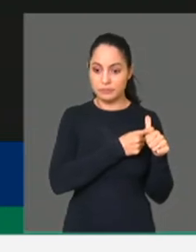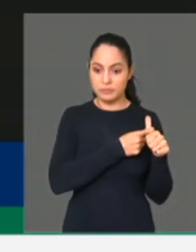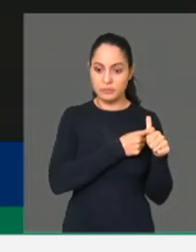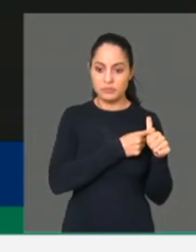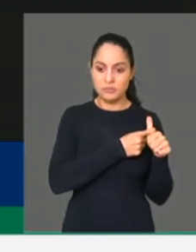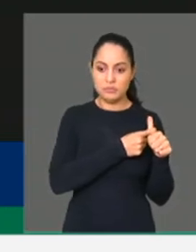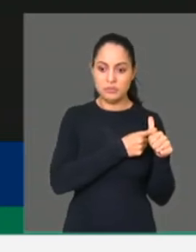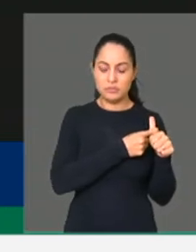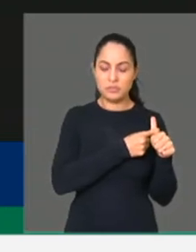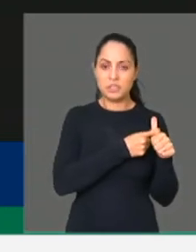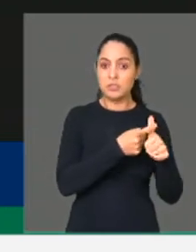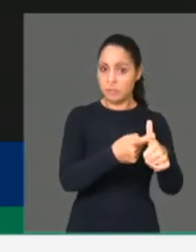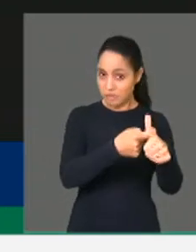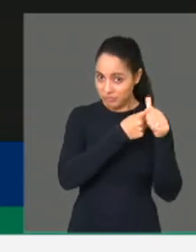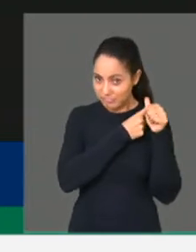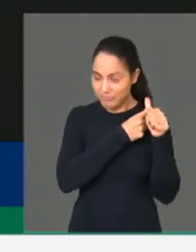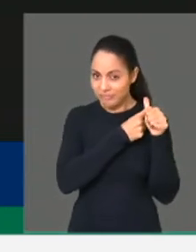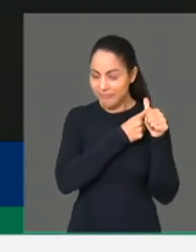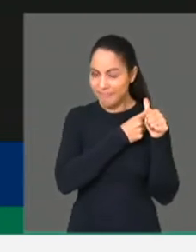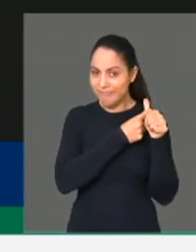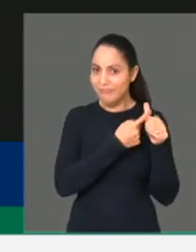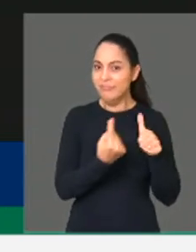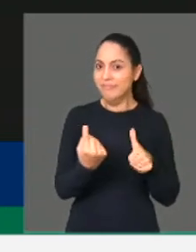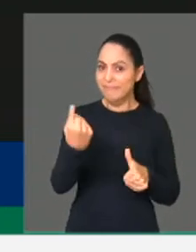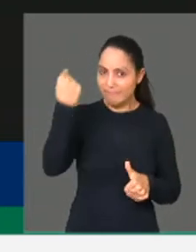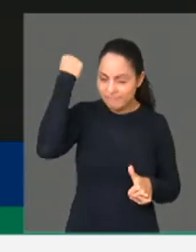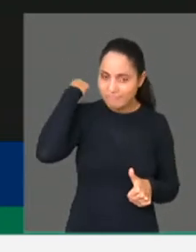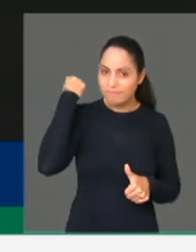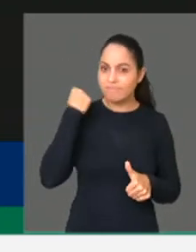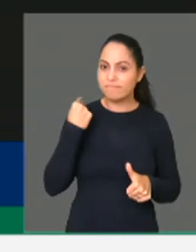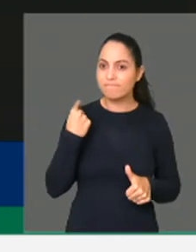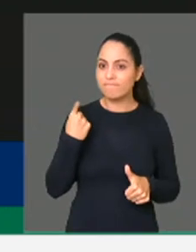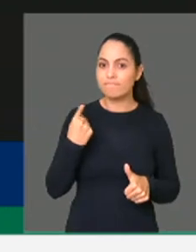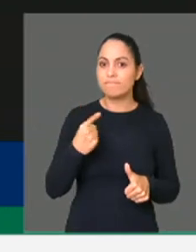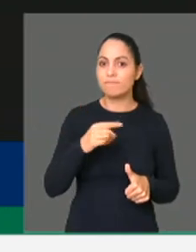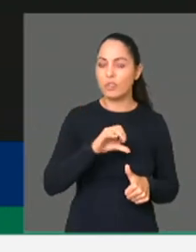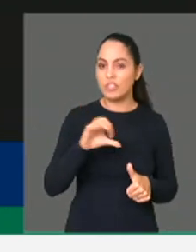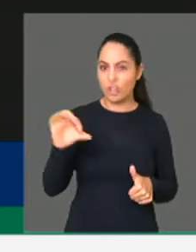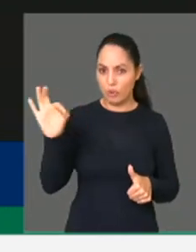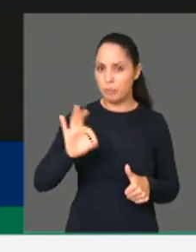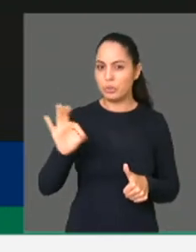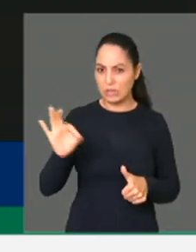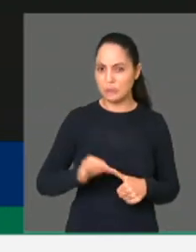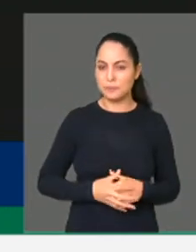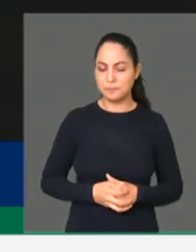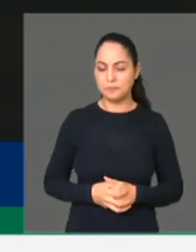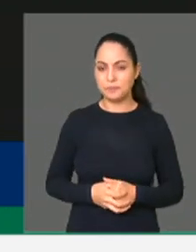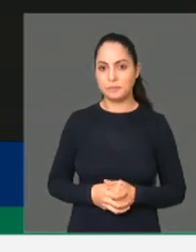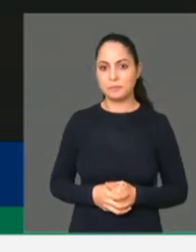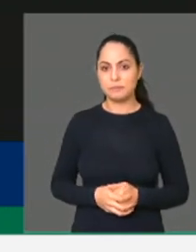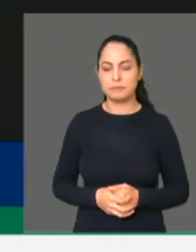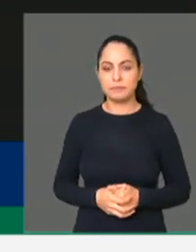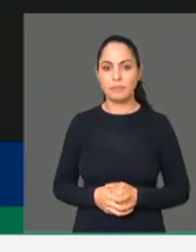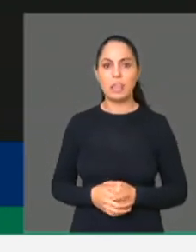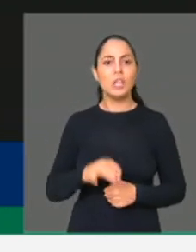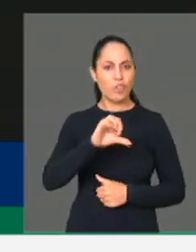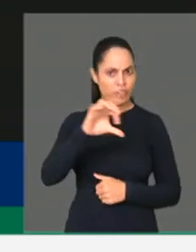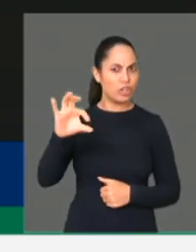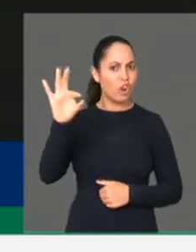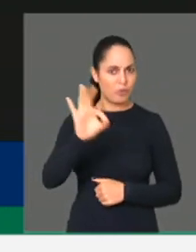ATÉ COM O DEPUTADO ALEXIS, QUE É DAQUI DO ESTADO DE SÃO PAULO, QUE ISSO... PODERIA